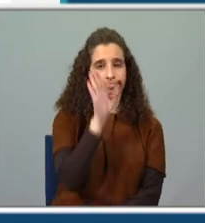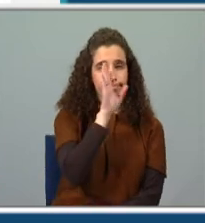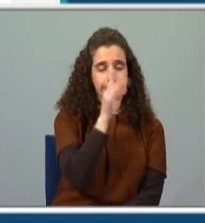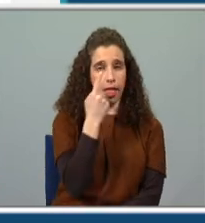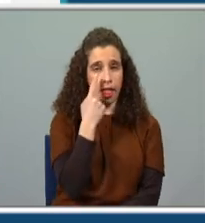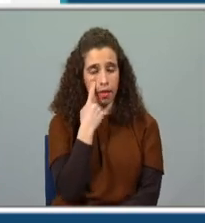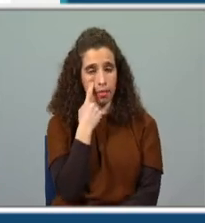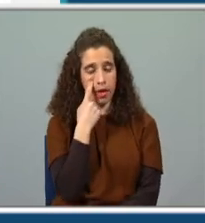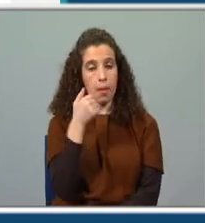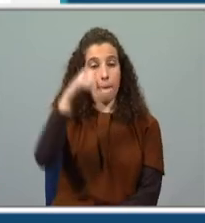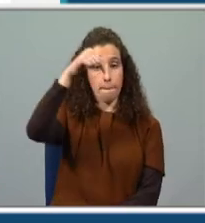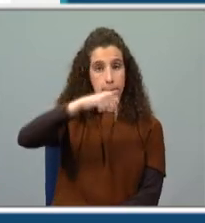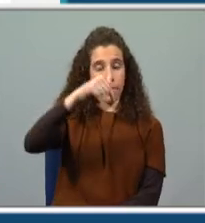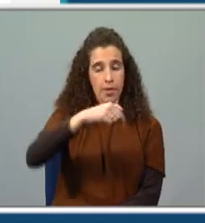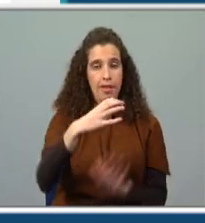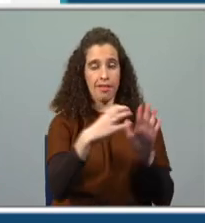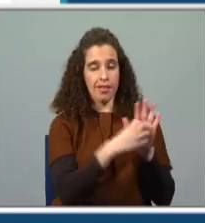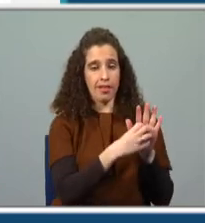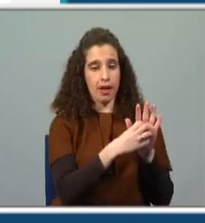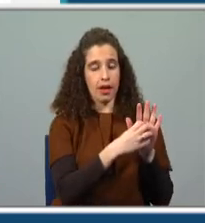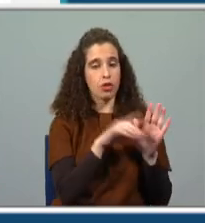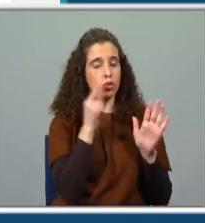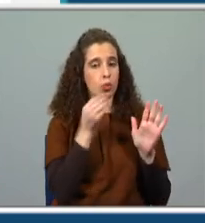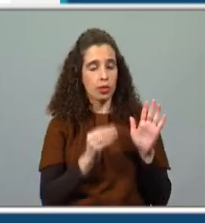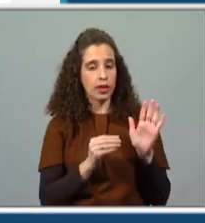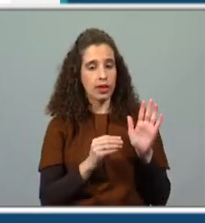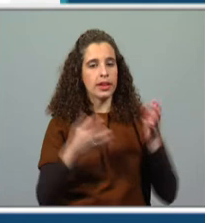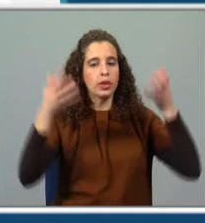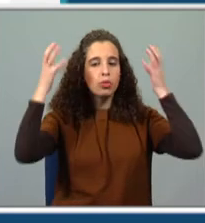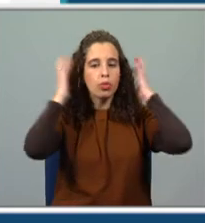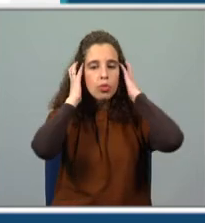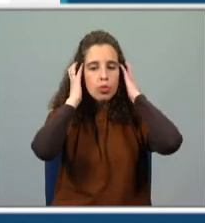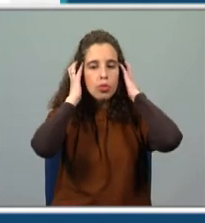por baixo da imagem do menino que tem uns aoscultadores está a ouvir música 在那個男孩的形像下一些耳機正在聽音樂